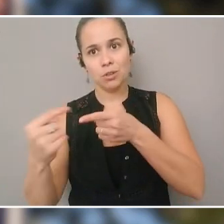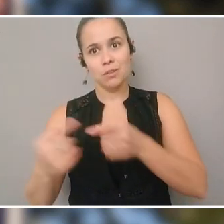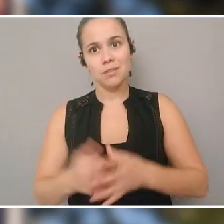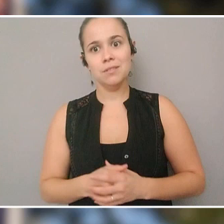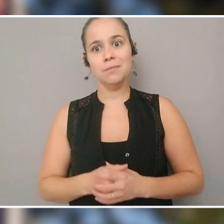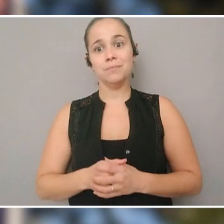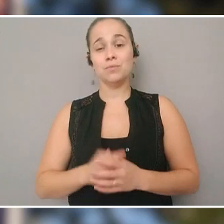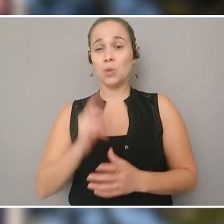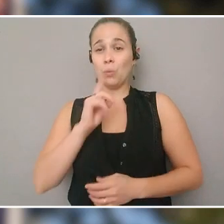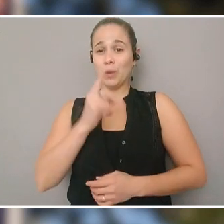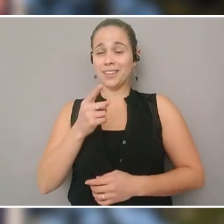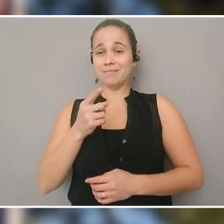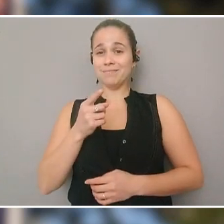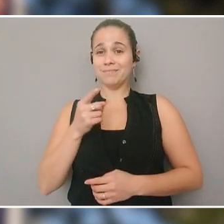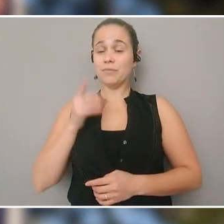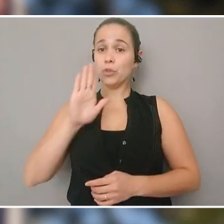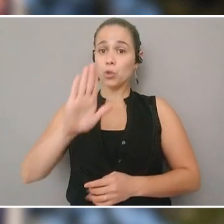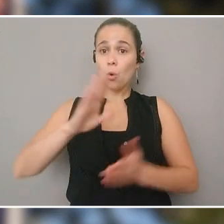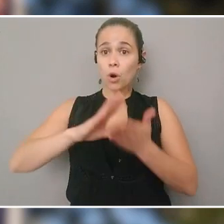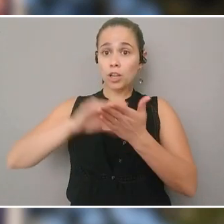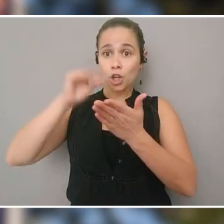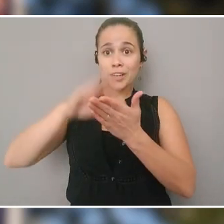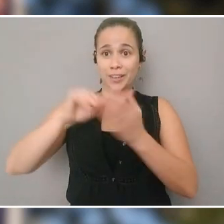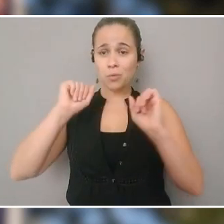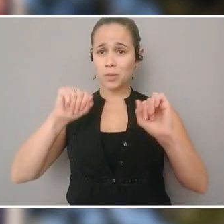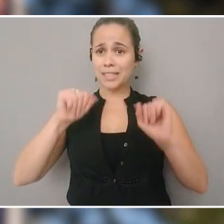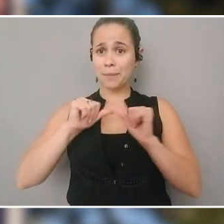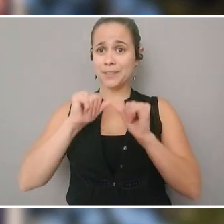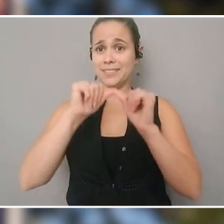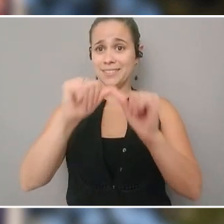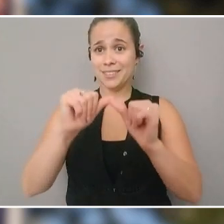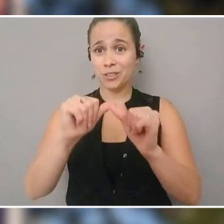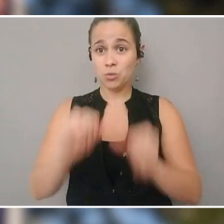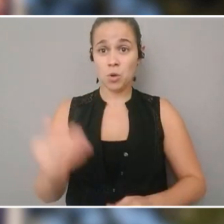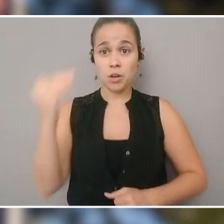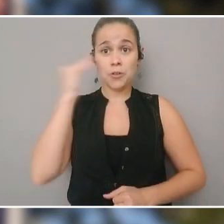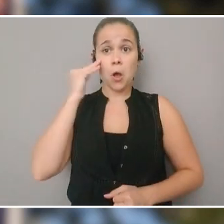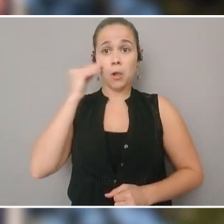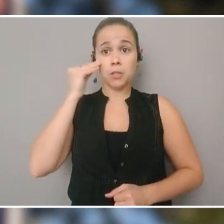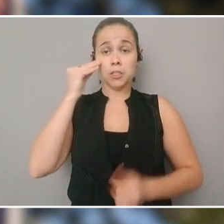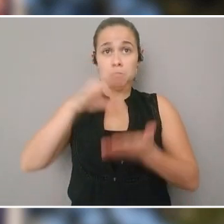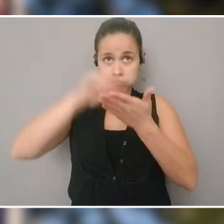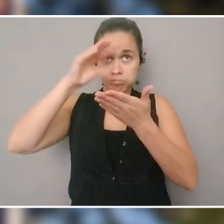están aprendiendo conocimiento continuo y